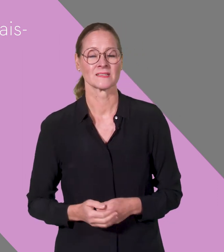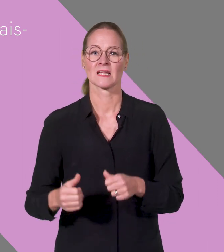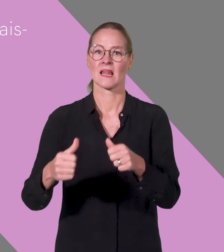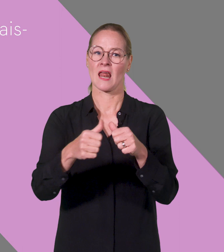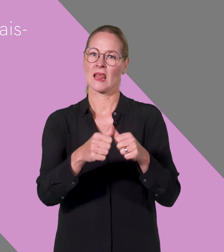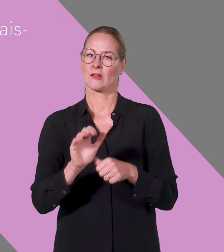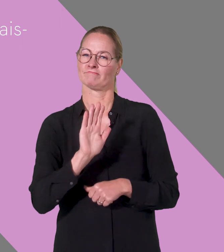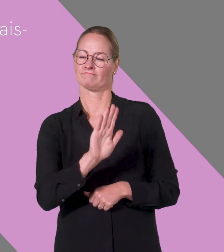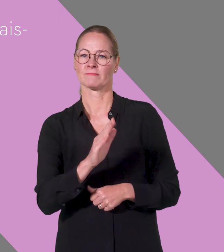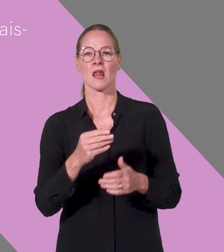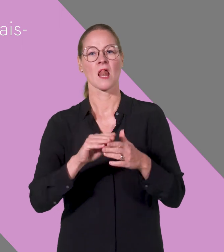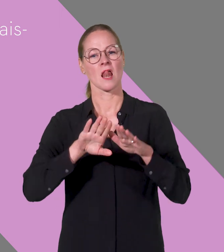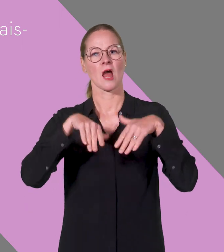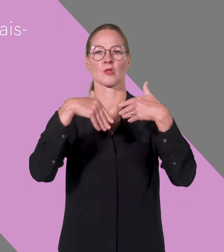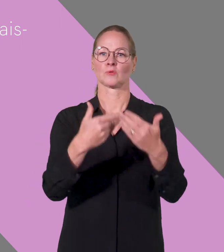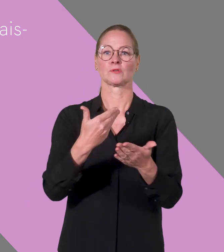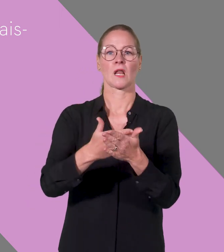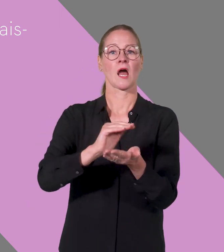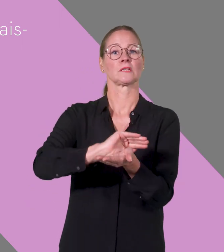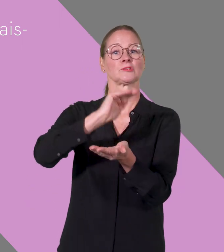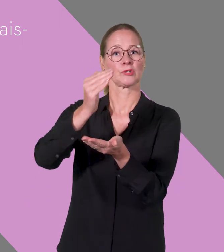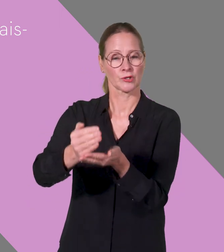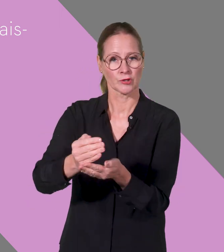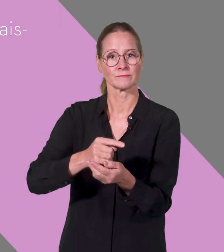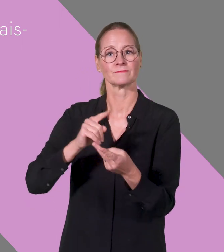Kuurojen Liiton hallitus päättää liiton lahjoitusrahastosta -